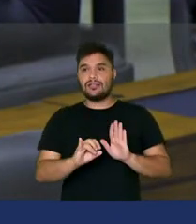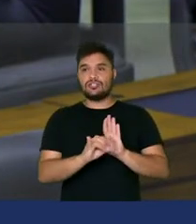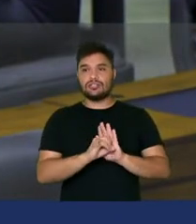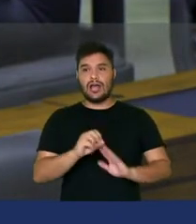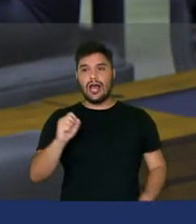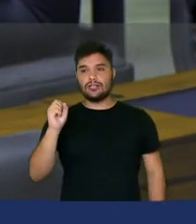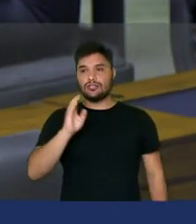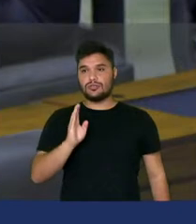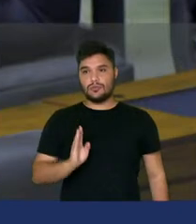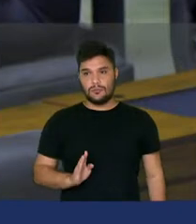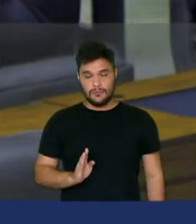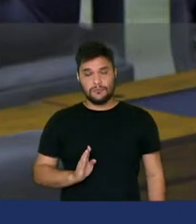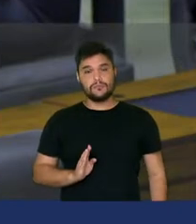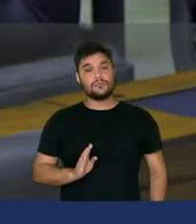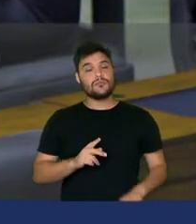PAÍS SE CONTORNA, QUANDO ADQUIRE CONTORNO E COMO VOCÊ